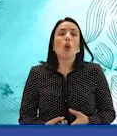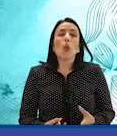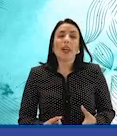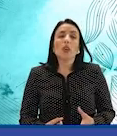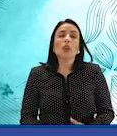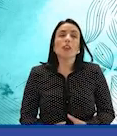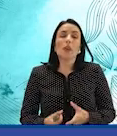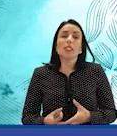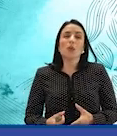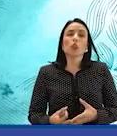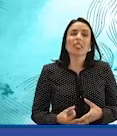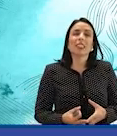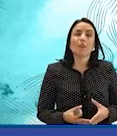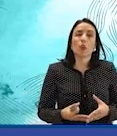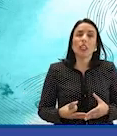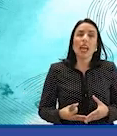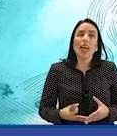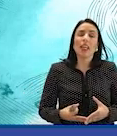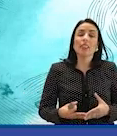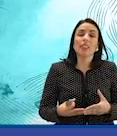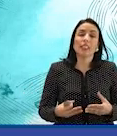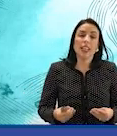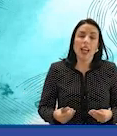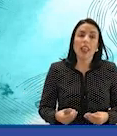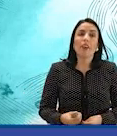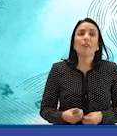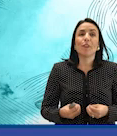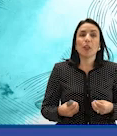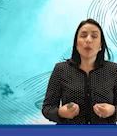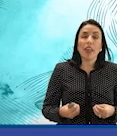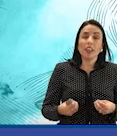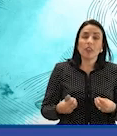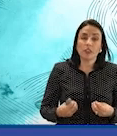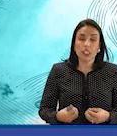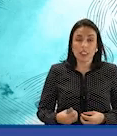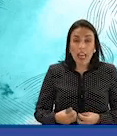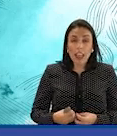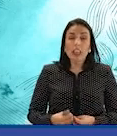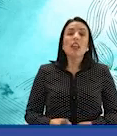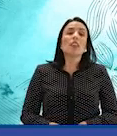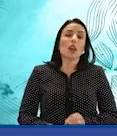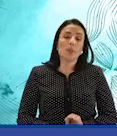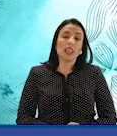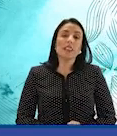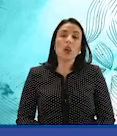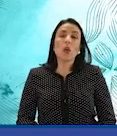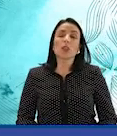Luego revisamos que esté foliado, sellada, firmada y refrendada también de acuerdo